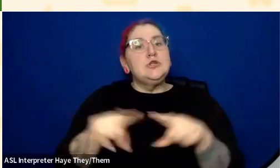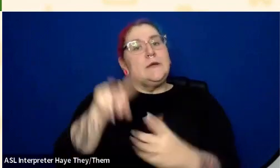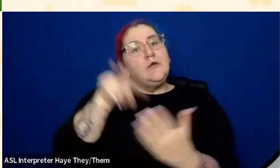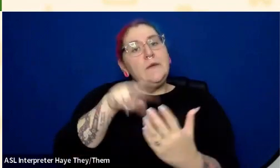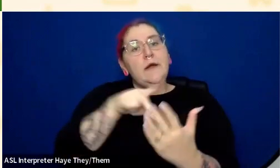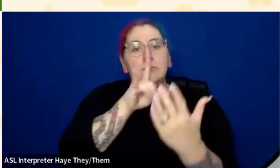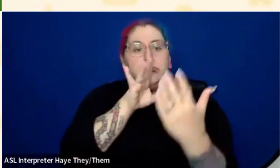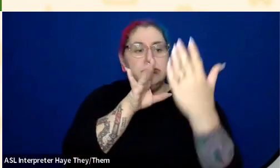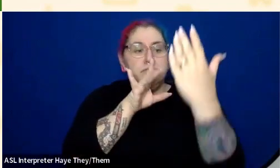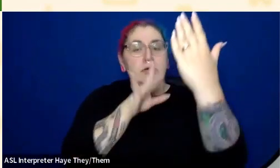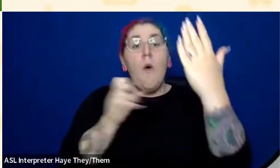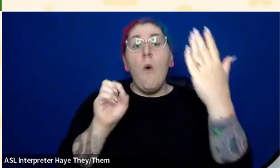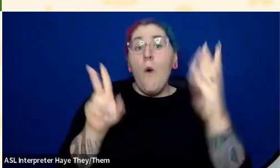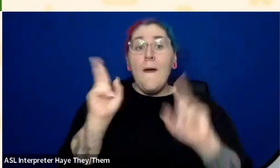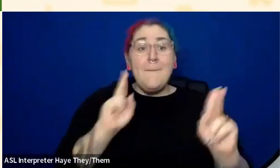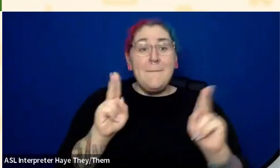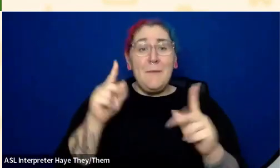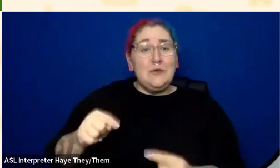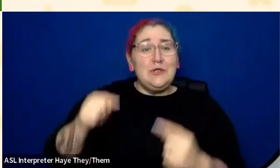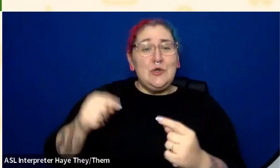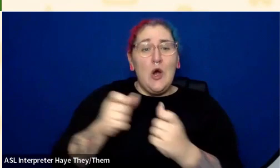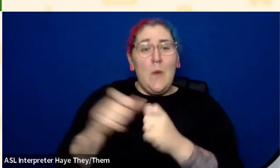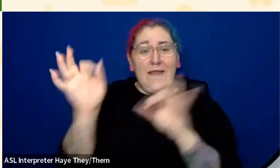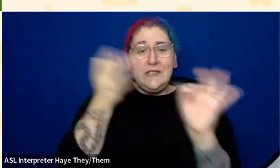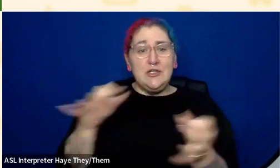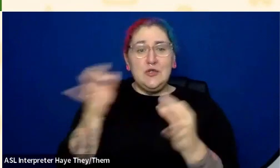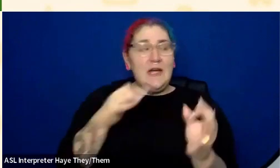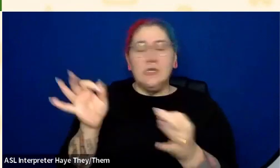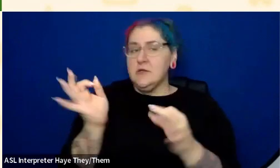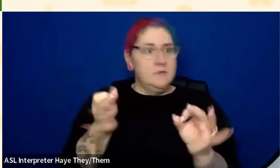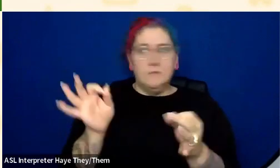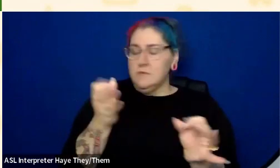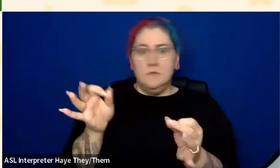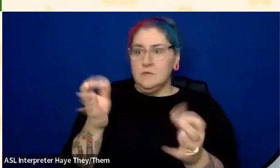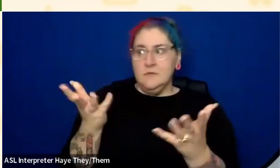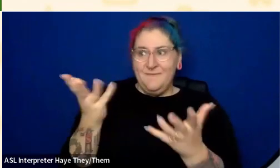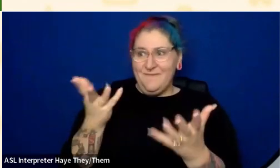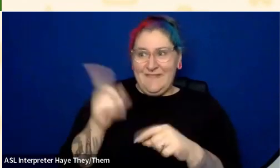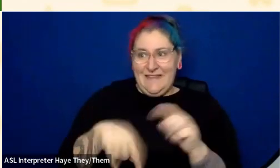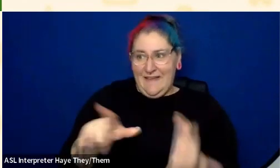con la capacidad de concentrarse en otras partes de la página. Puede causar náuseas, mareos, y dolores de cabeza